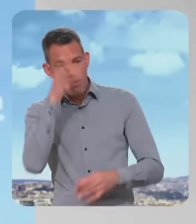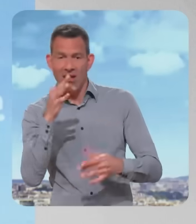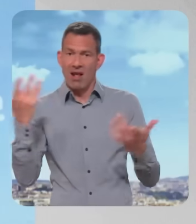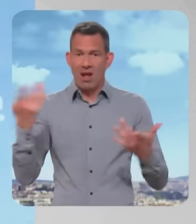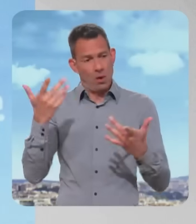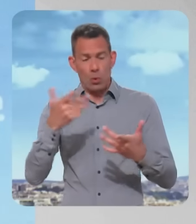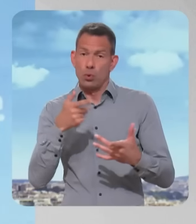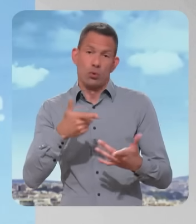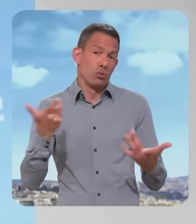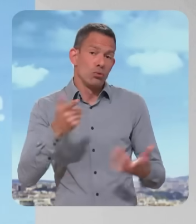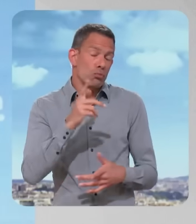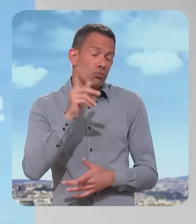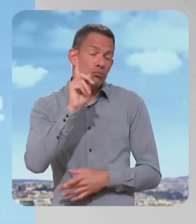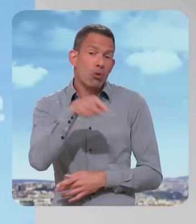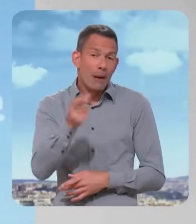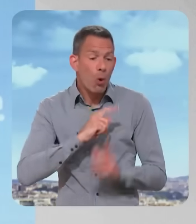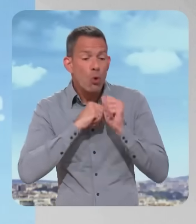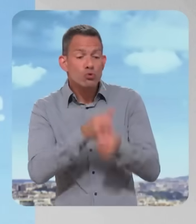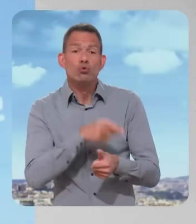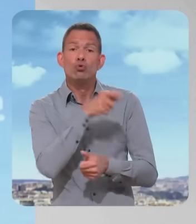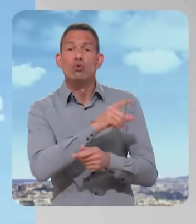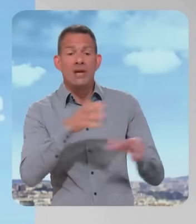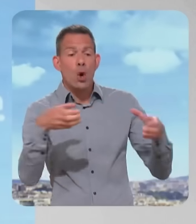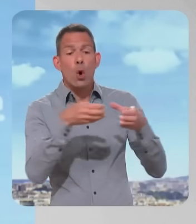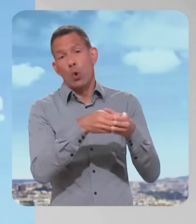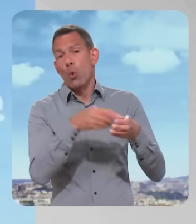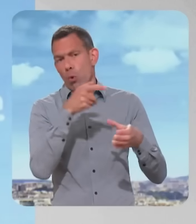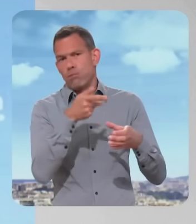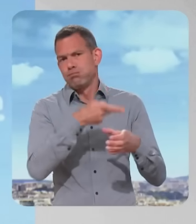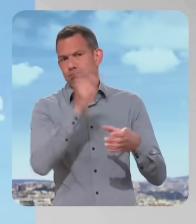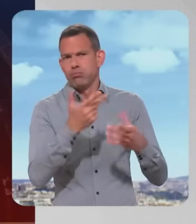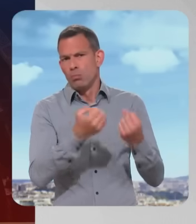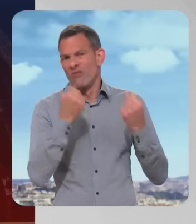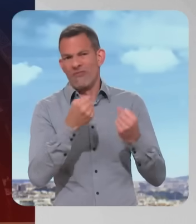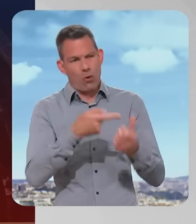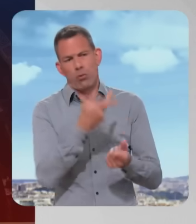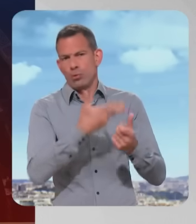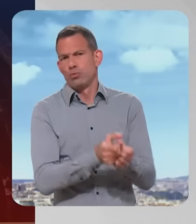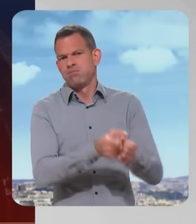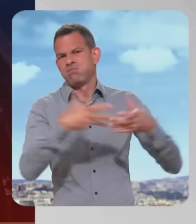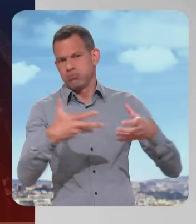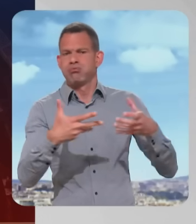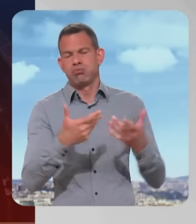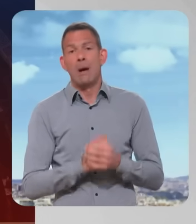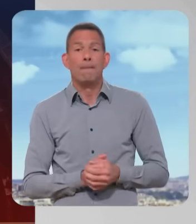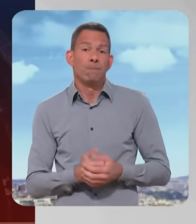un Premier ministre ou une Première ministre issu du Nouveau Front populaire. T.Sotto: Forcément LFI? M.Bompard: On va en discuter.